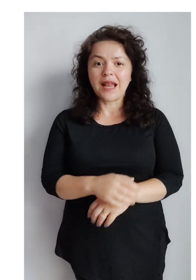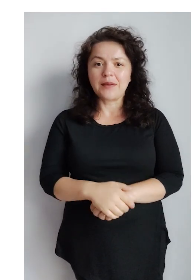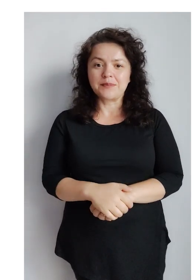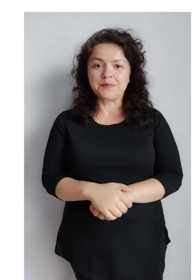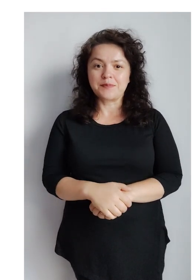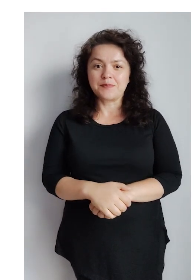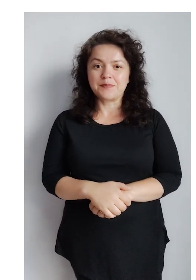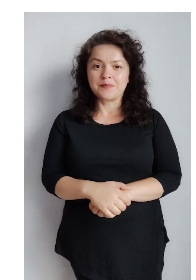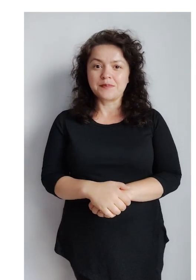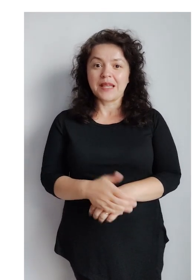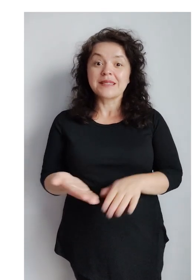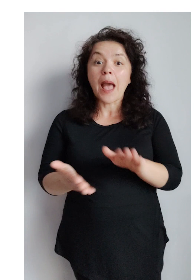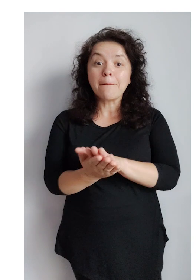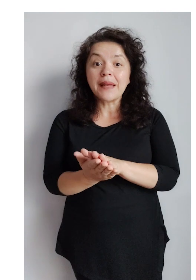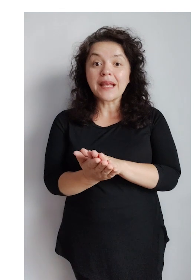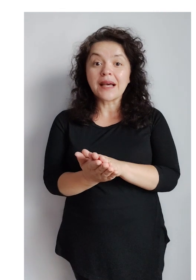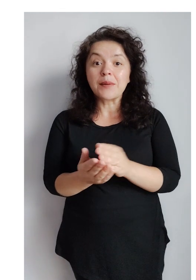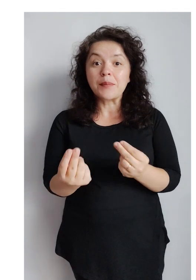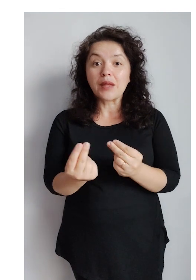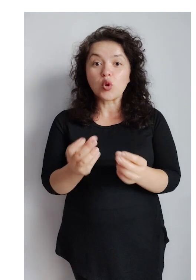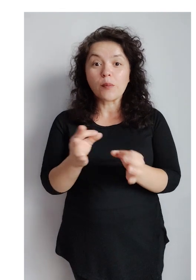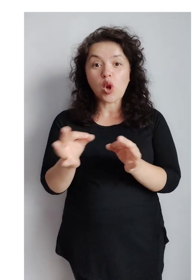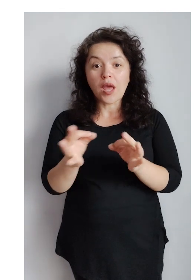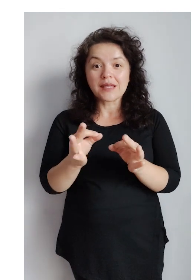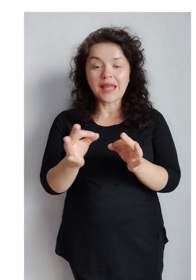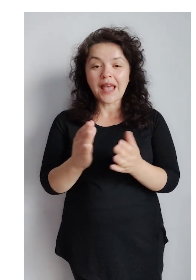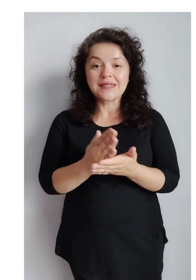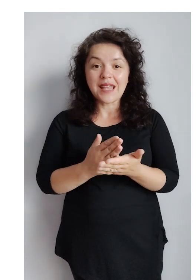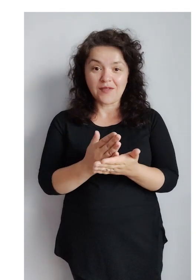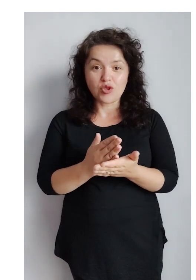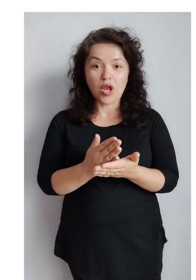Se aplică și pentru proiectarea serviciilor.